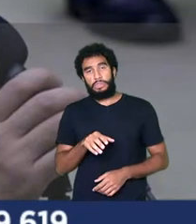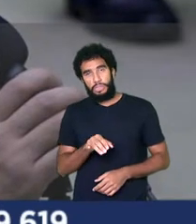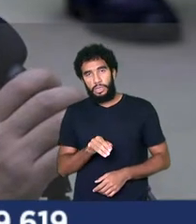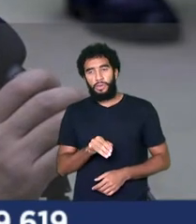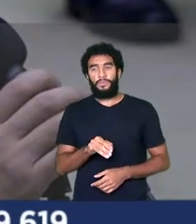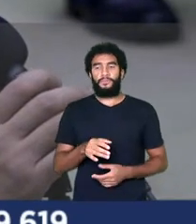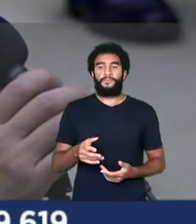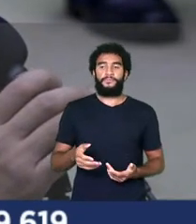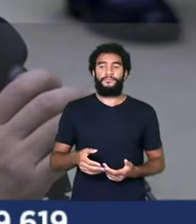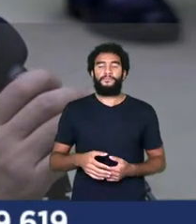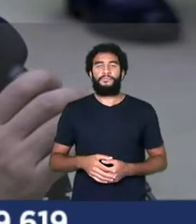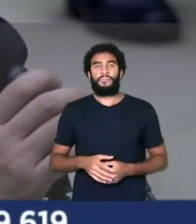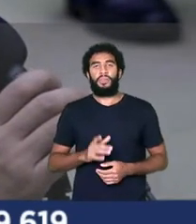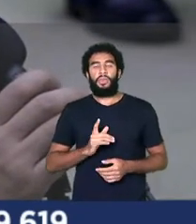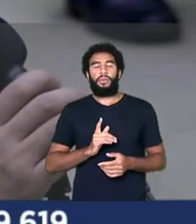DEPOIS DO RETORNO DESSA MATÉ